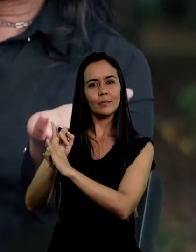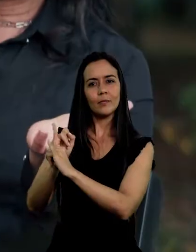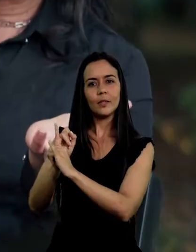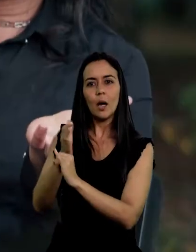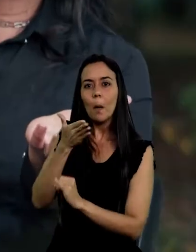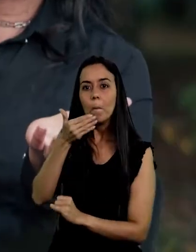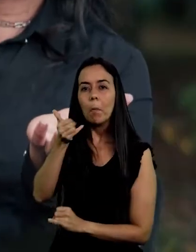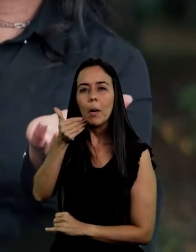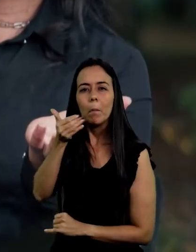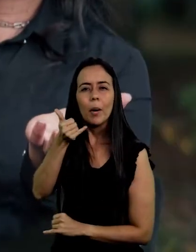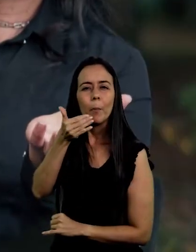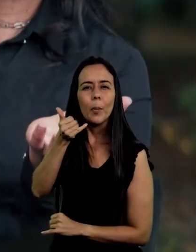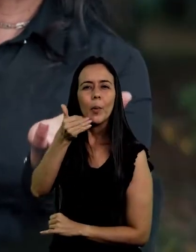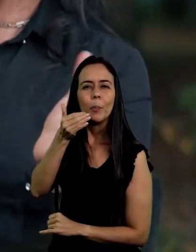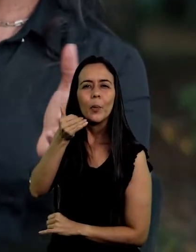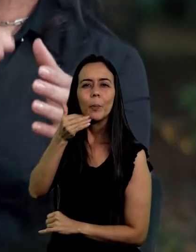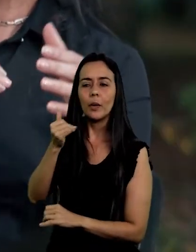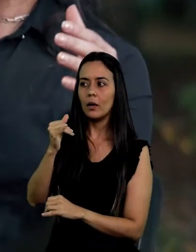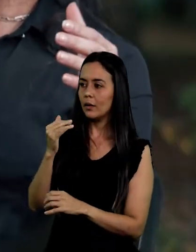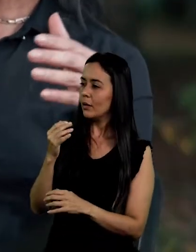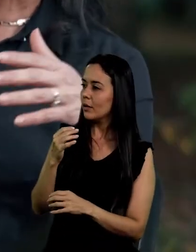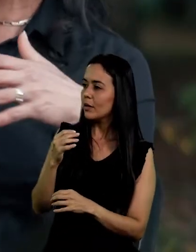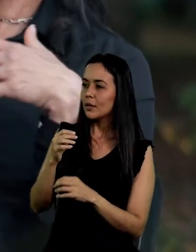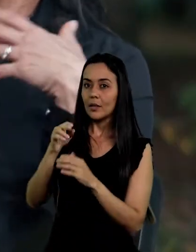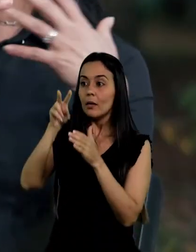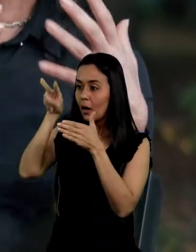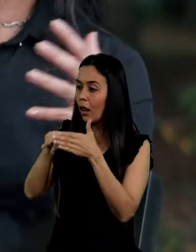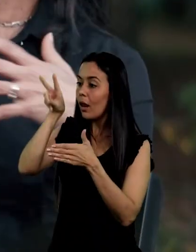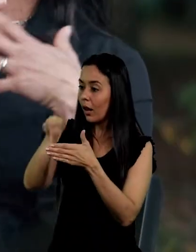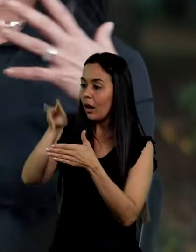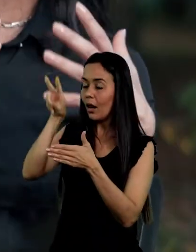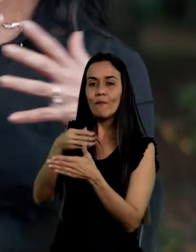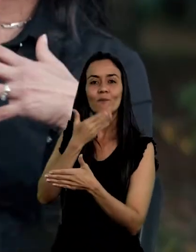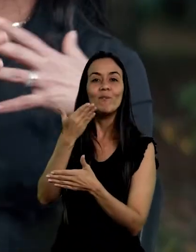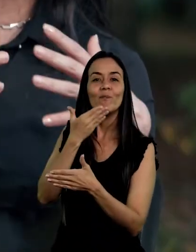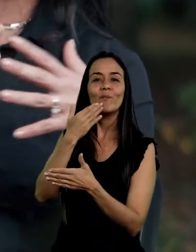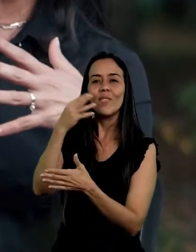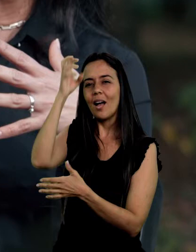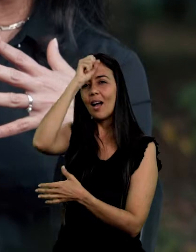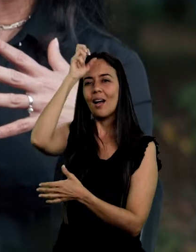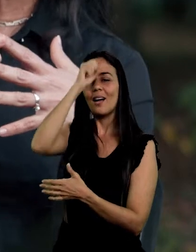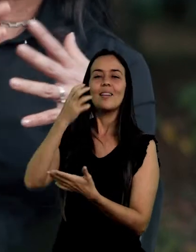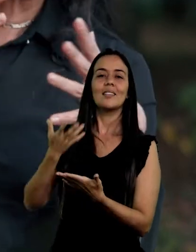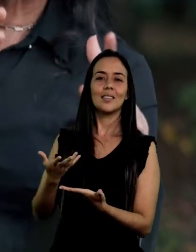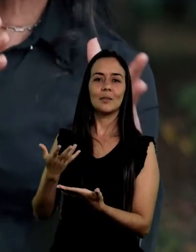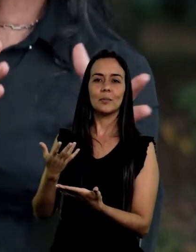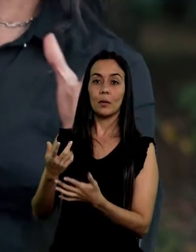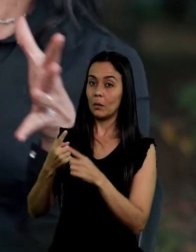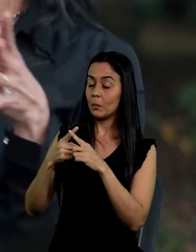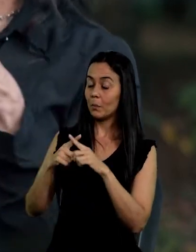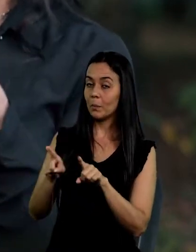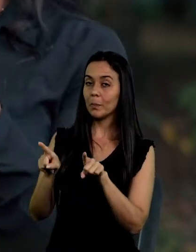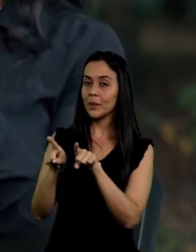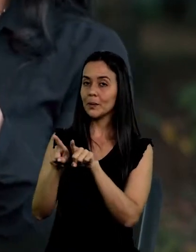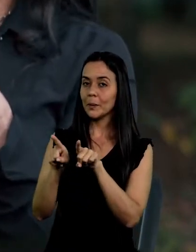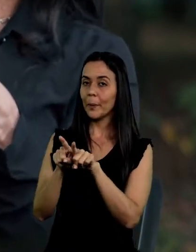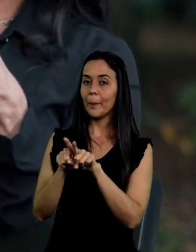pelo ambiente virtual, né? Então a gente passa numa socialização ali, mas também virou o ambiente,